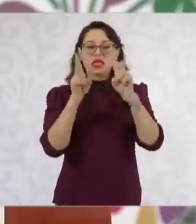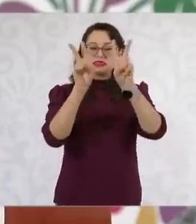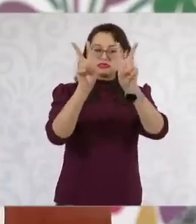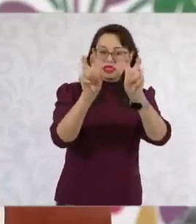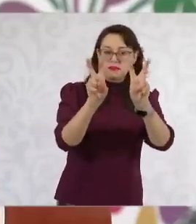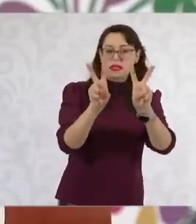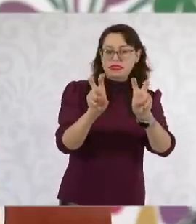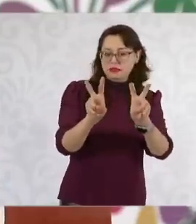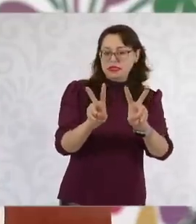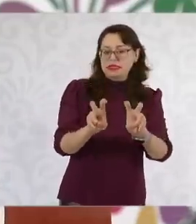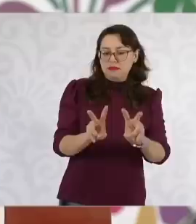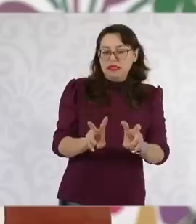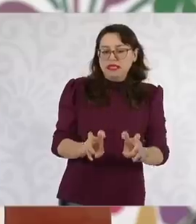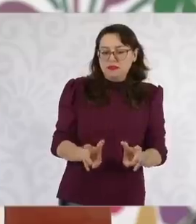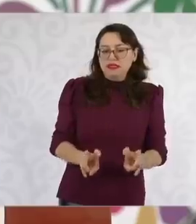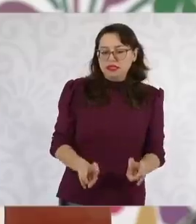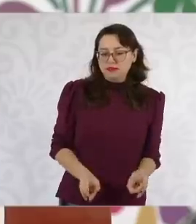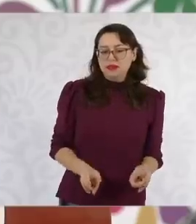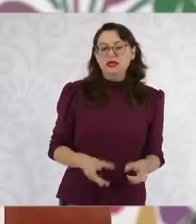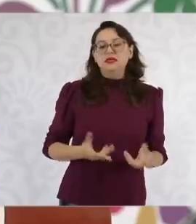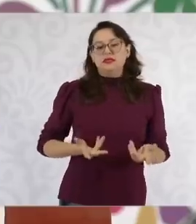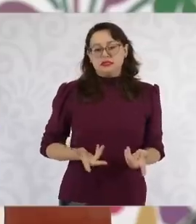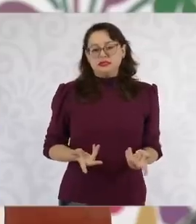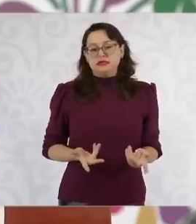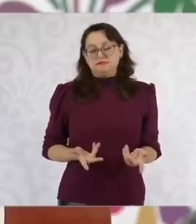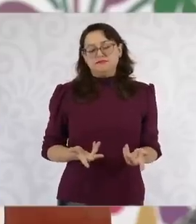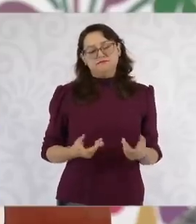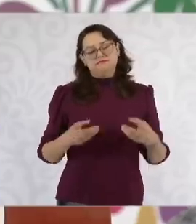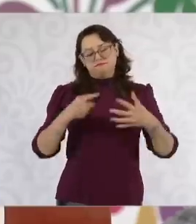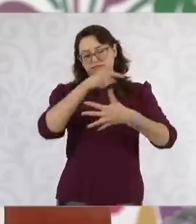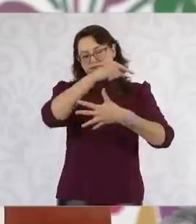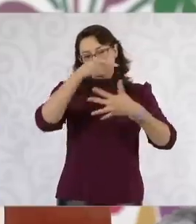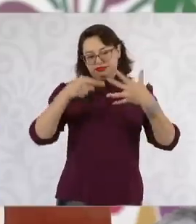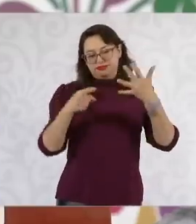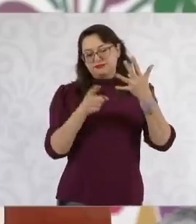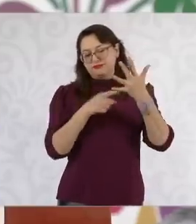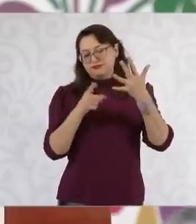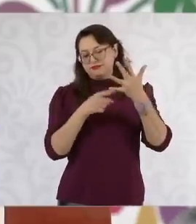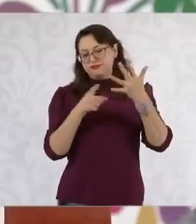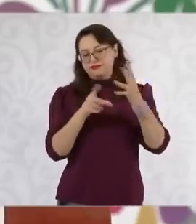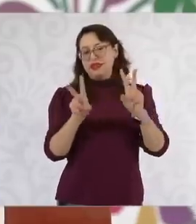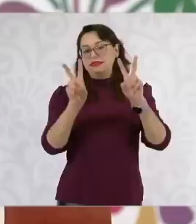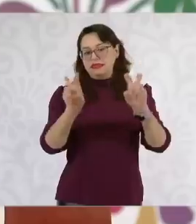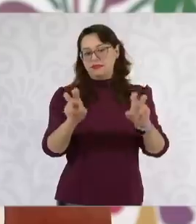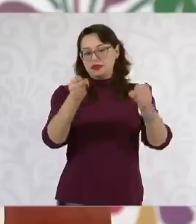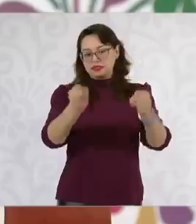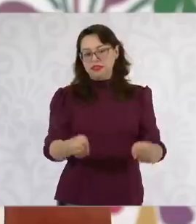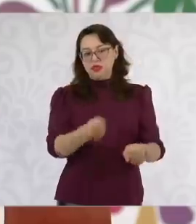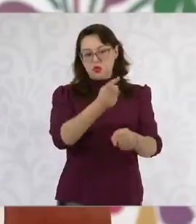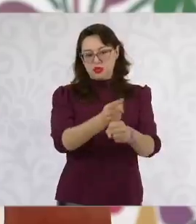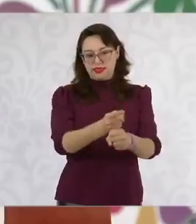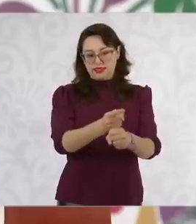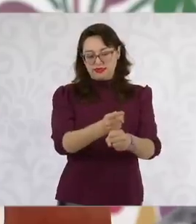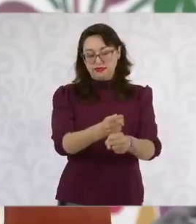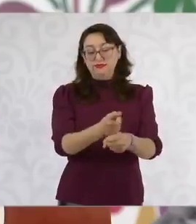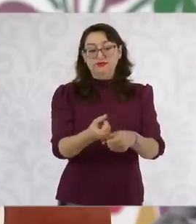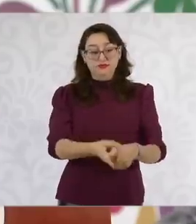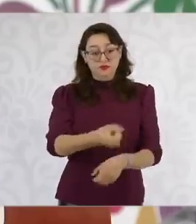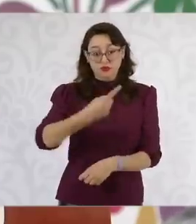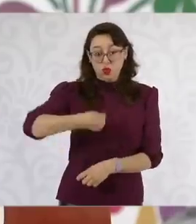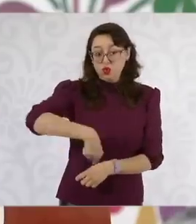con varios sectores y en particular con el tema de seguridad México siempre puso sobre la mesa y